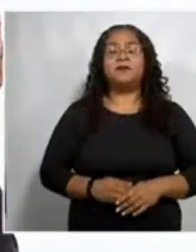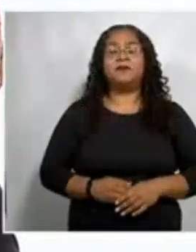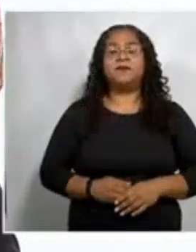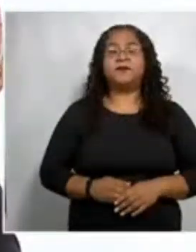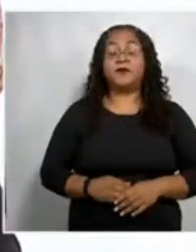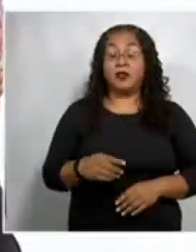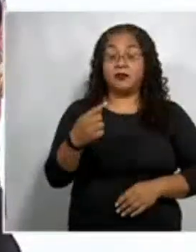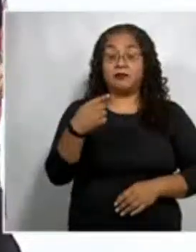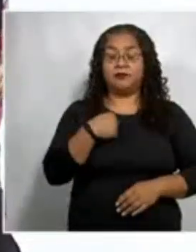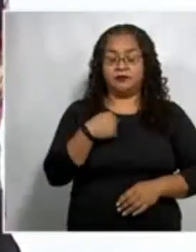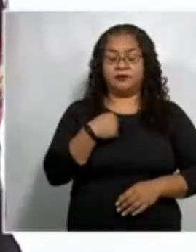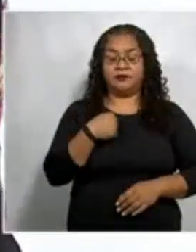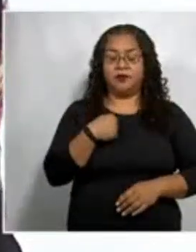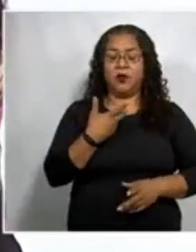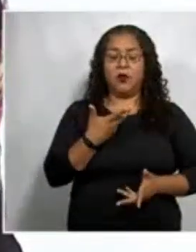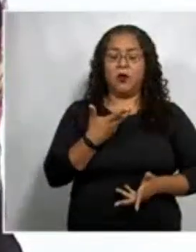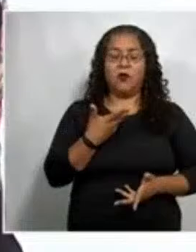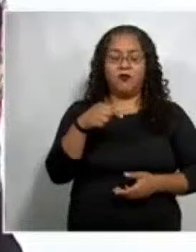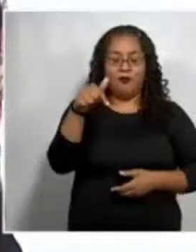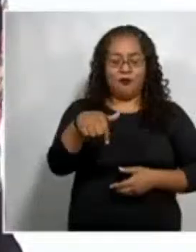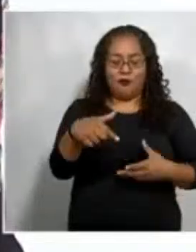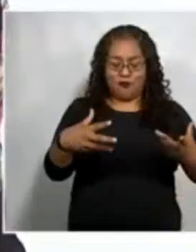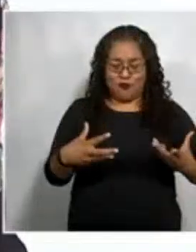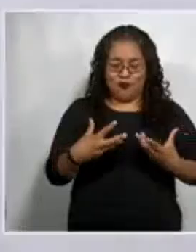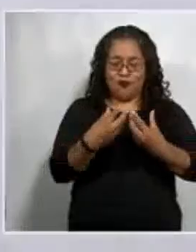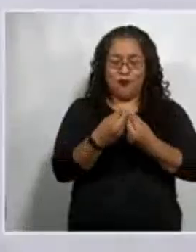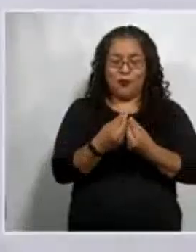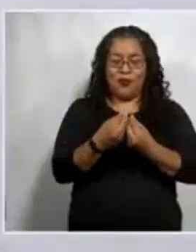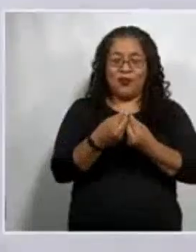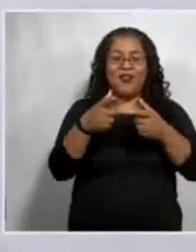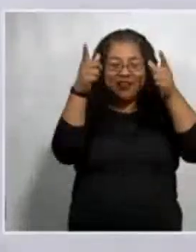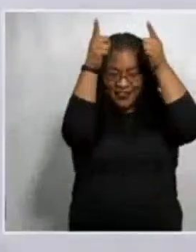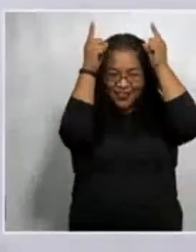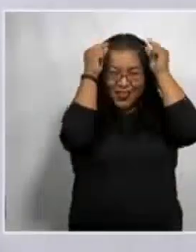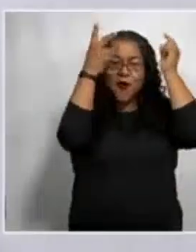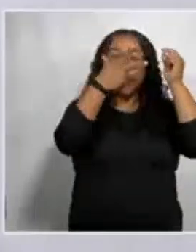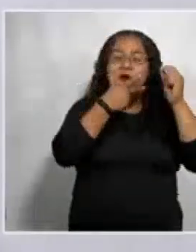gusto estar con las y los trabajadores del ISE, los trabajadores de la salud.